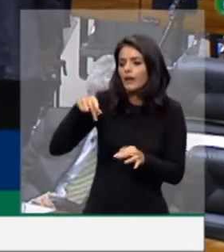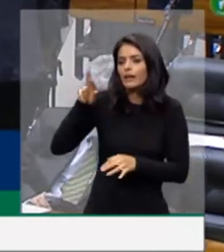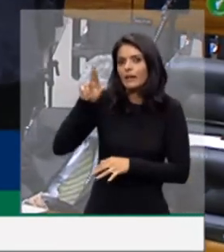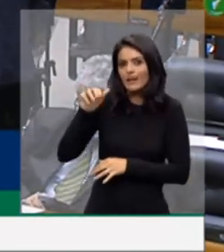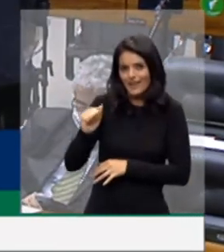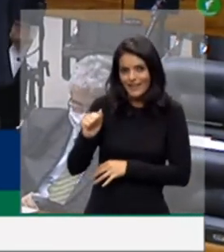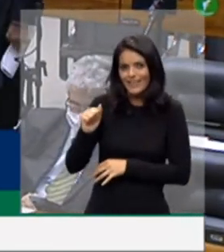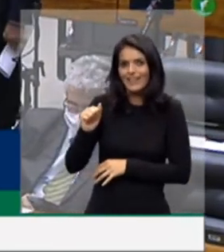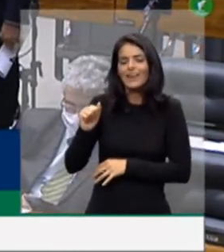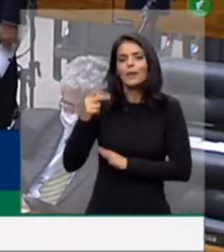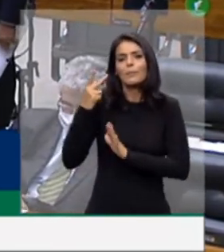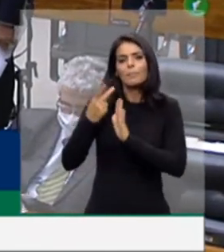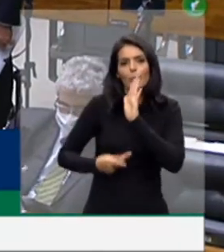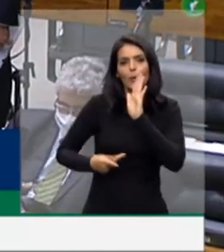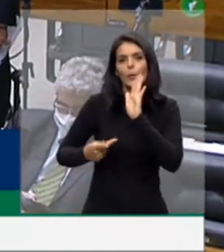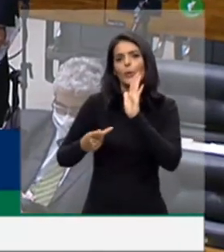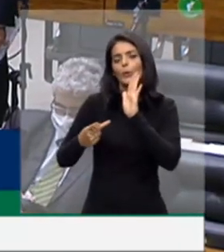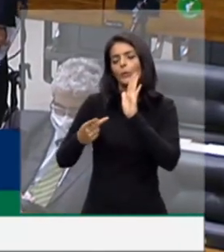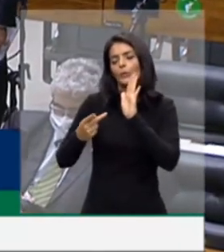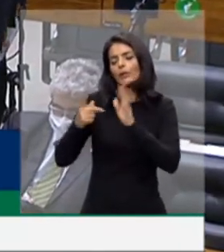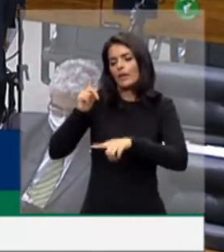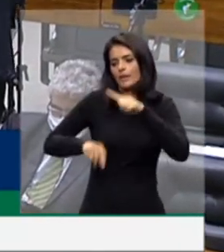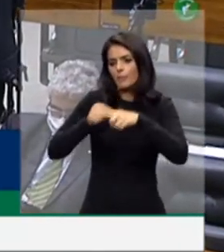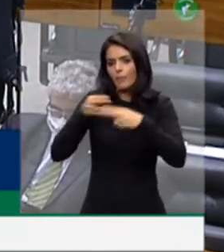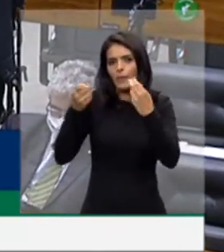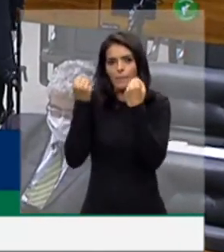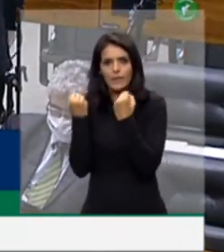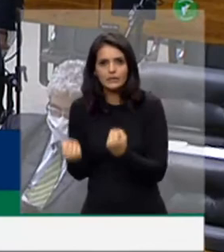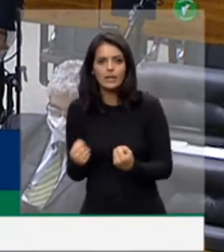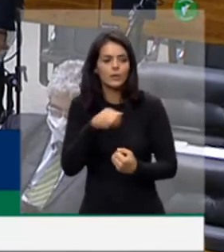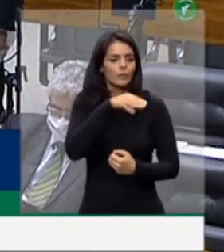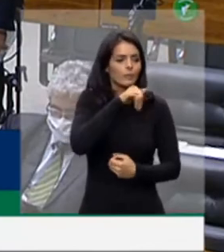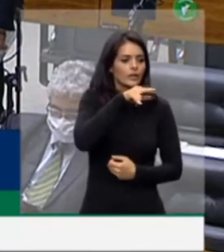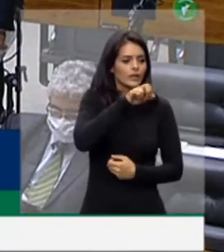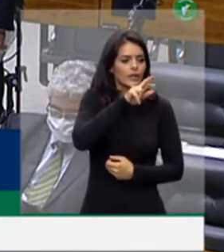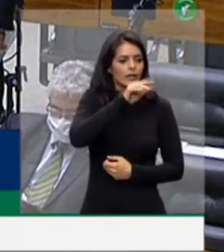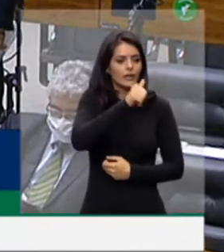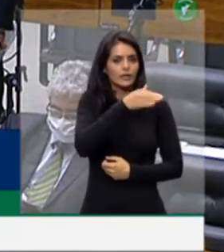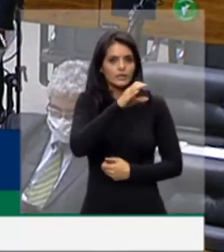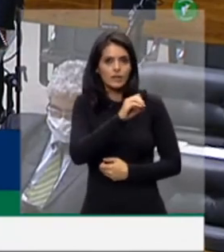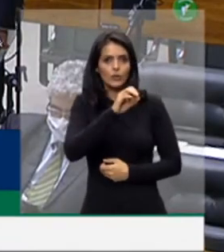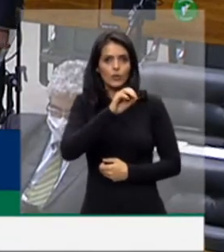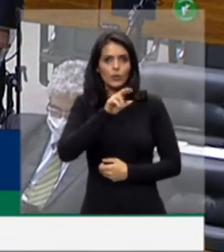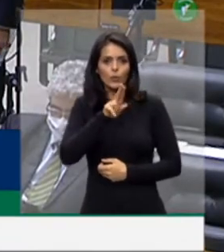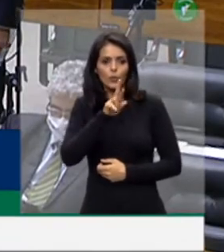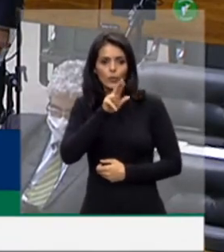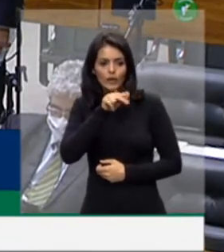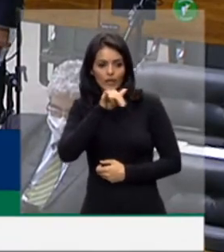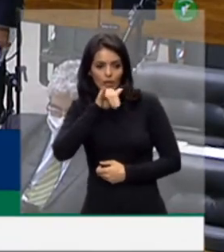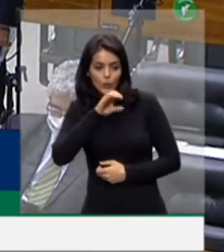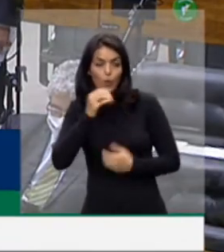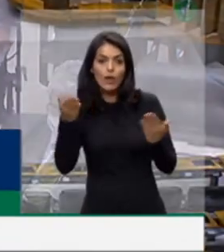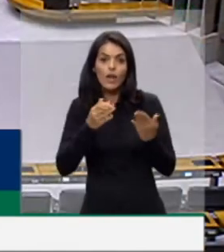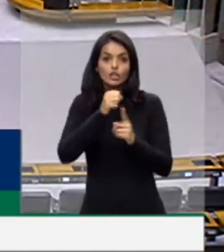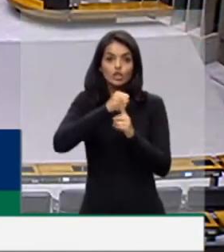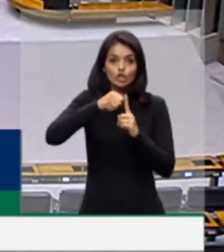PERIGOSA, É A UNIÃO ENTÃO O GOVERNO FIQUE COM AS EMPRESAS DO GRANDE PROJETO ANGRA, A EMPRESAS QUE PRODUZ EQUIPAMENTO PESADOS, A EMPRESA QUE FAZ MINERAÇÃO DE URÂ